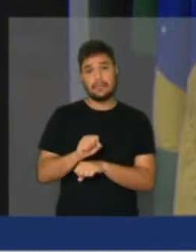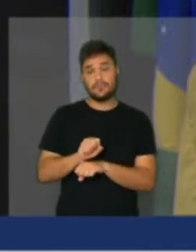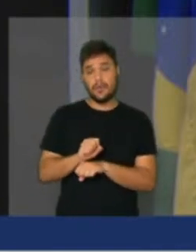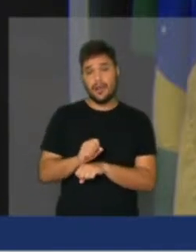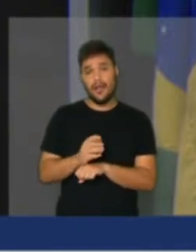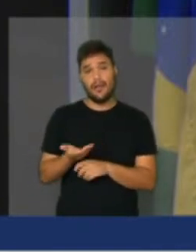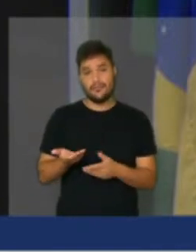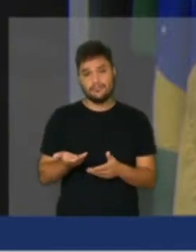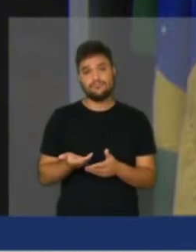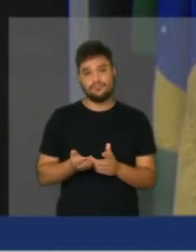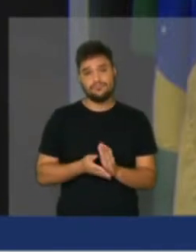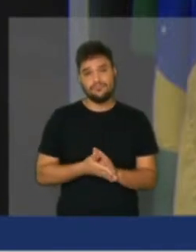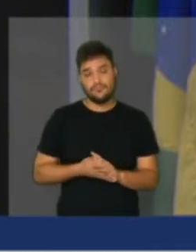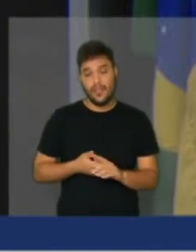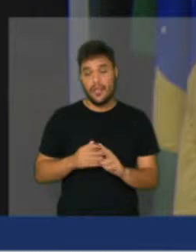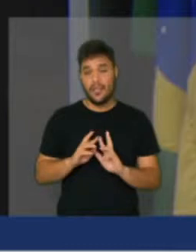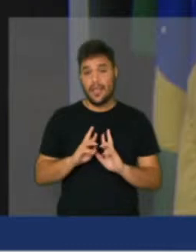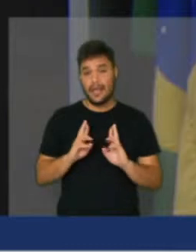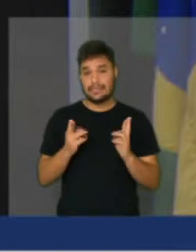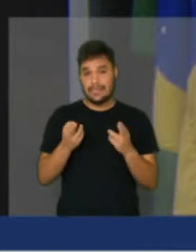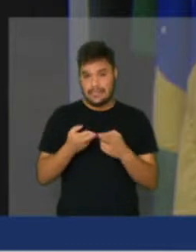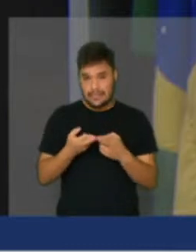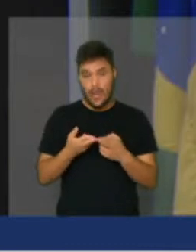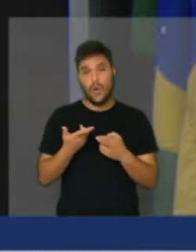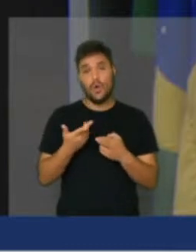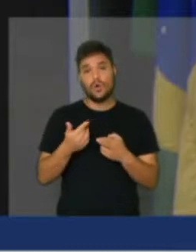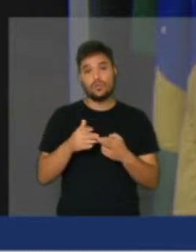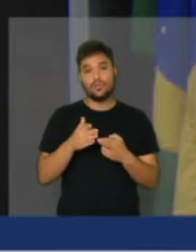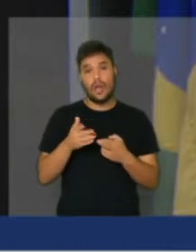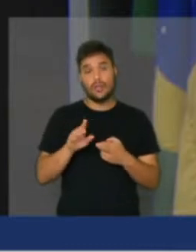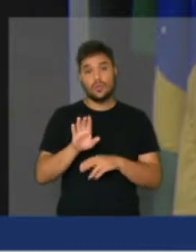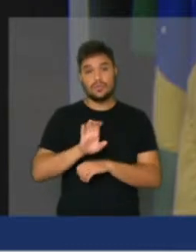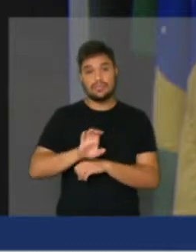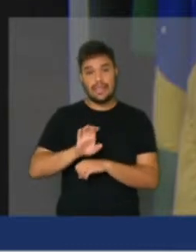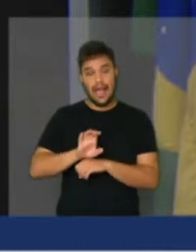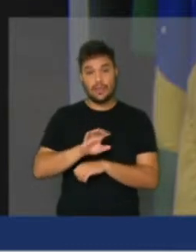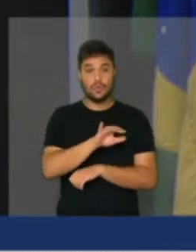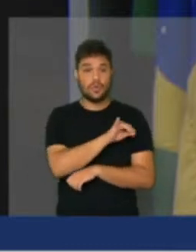AGUARDAR QUE A CESSANTE INTERVENÇÃO DO ESTADO FEDERAL DO RIO DE JANEIRO E DO